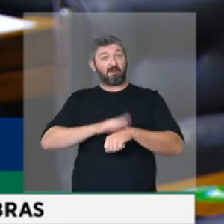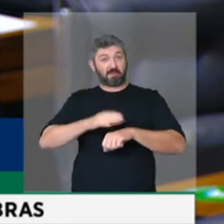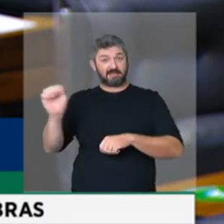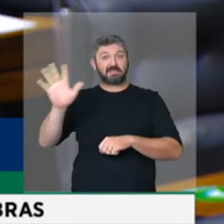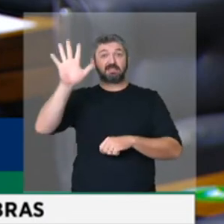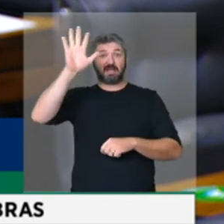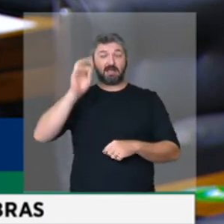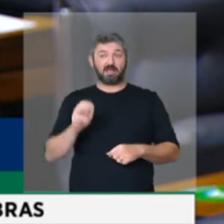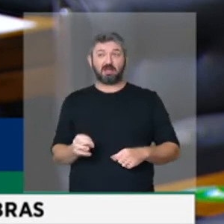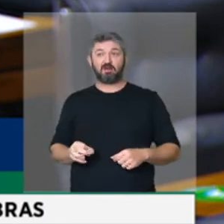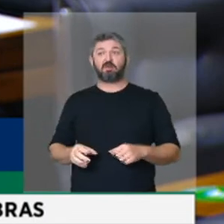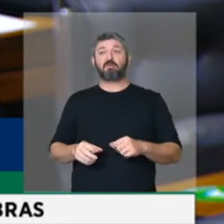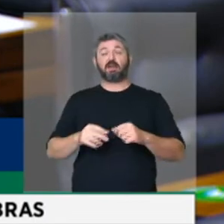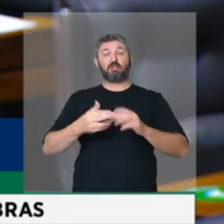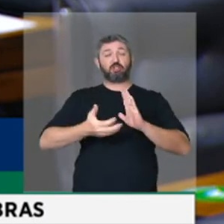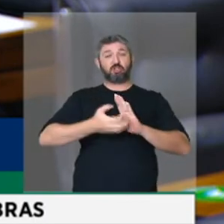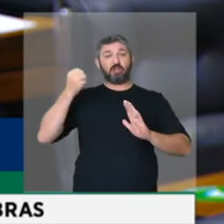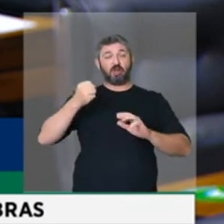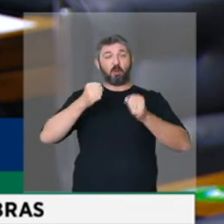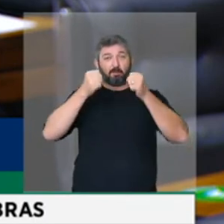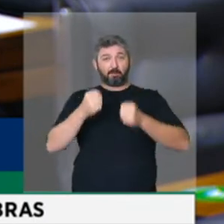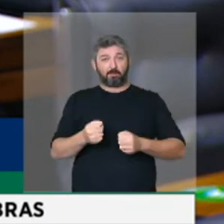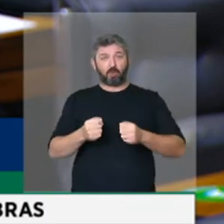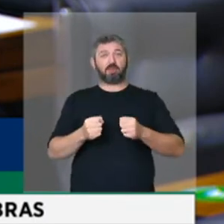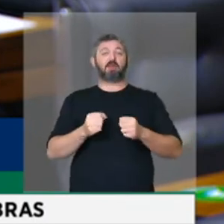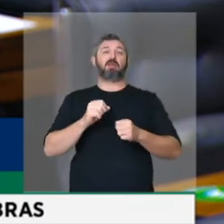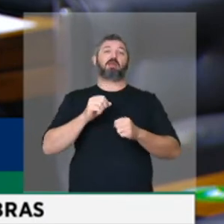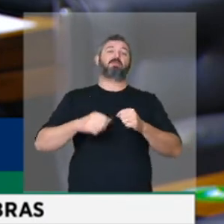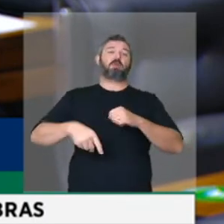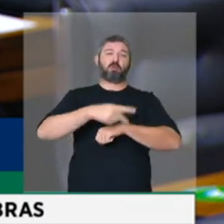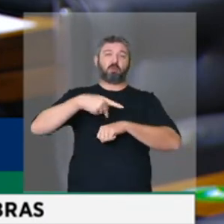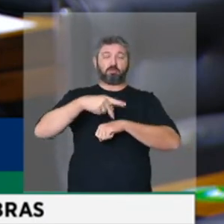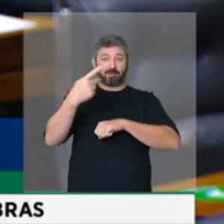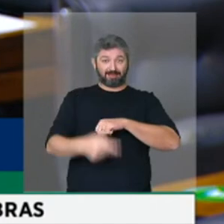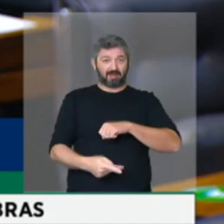A GENTE IMPEDIR A VOTAÇÃO DESSE PROJETO QUE É LESIVO AO PATRIMÔNIO PÚBLICO , LESIVO